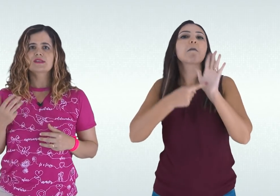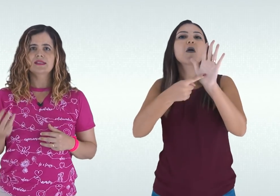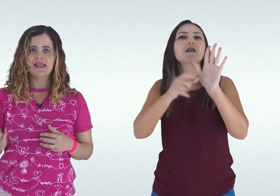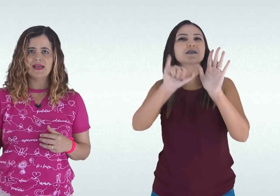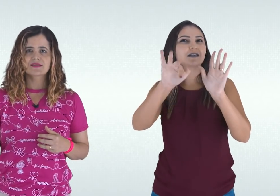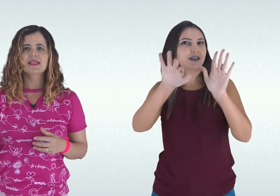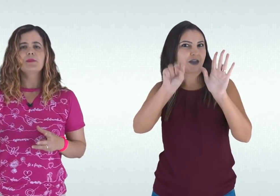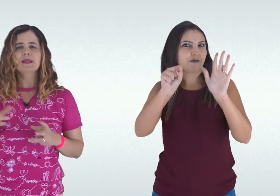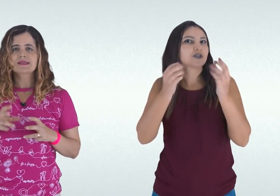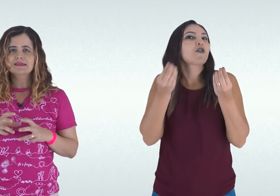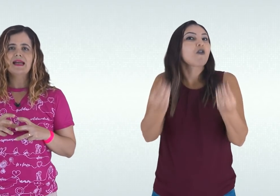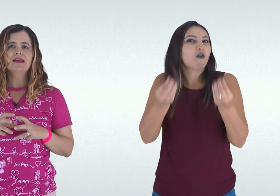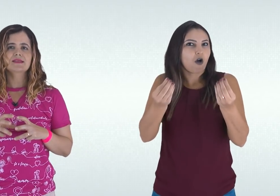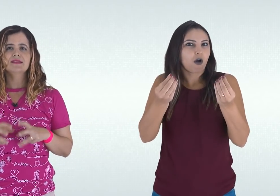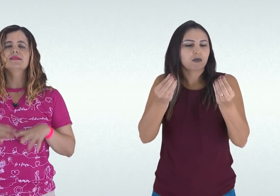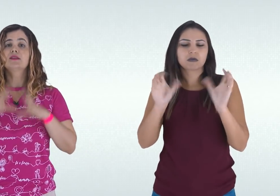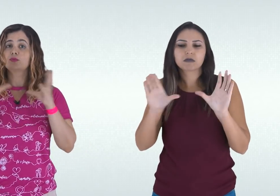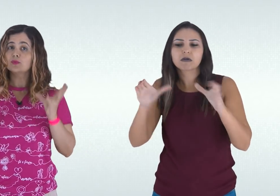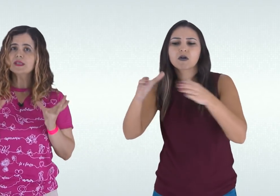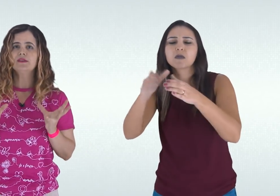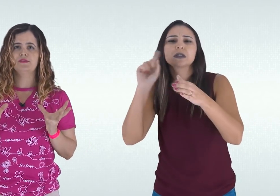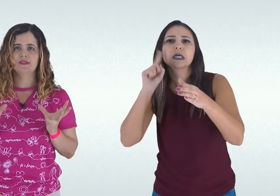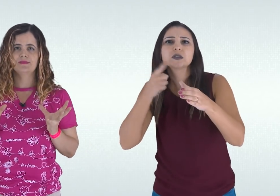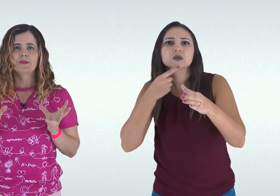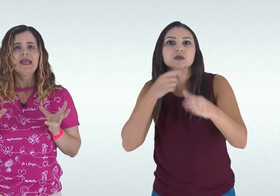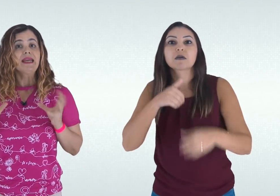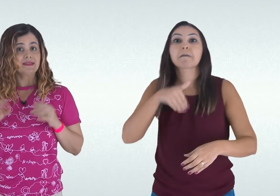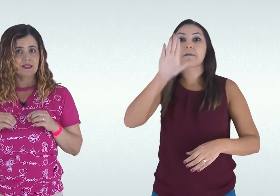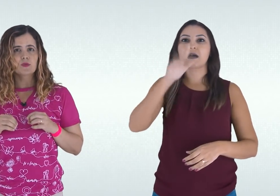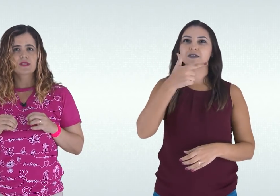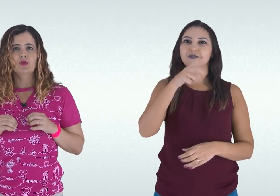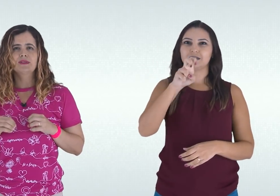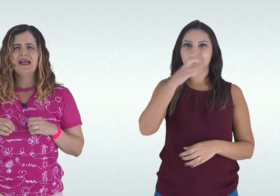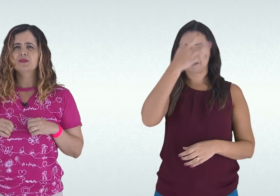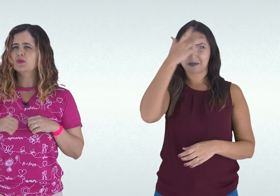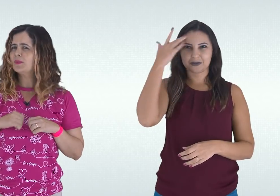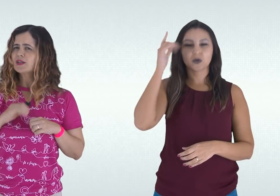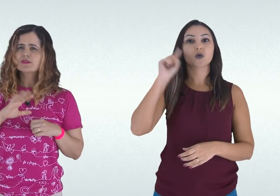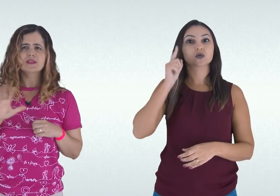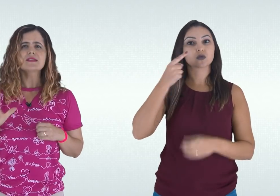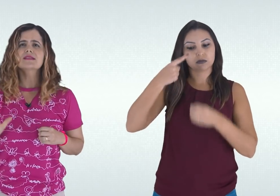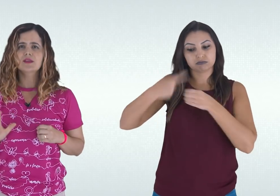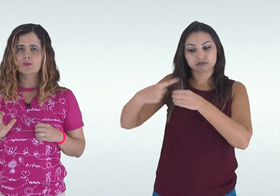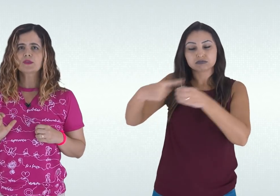de sinais que representasse então o Ifes. Entramos em contato com mais de 25 pessoas